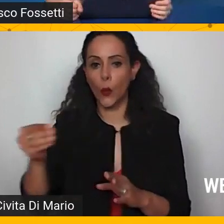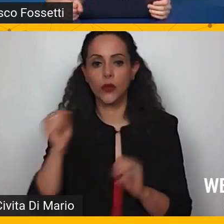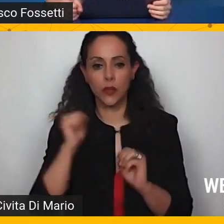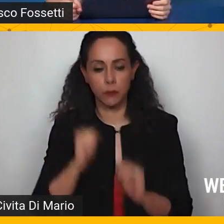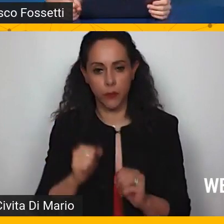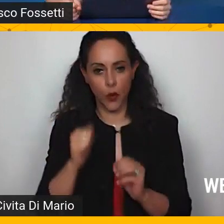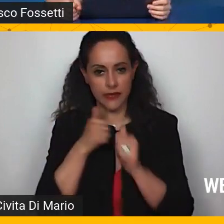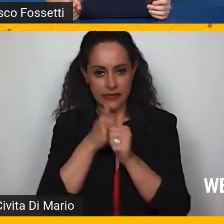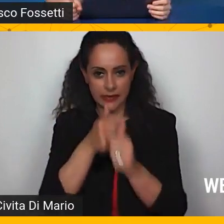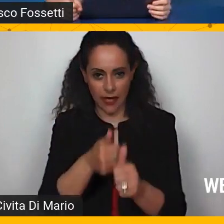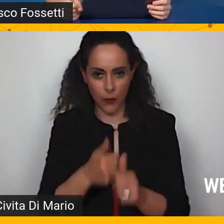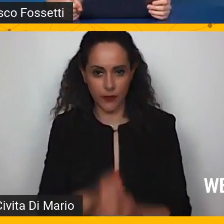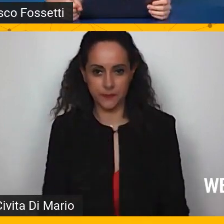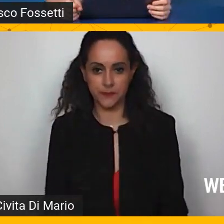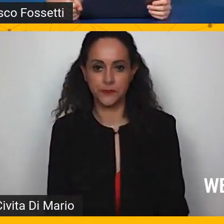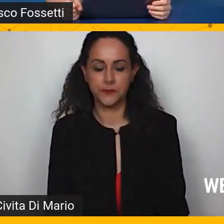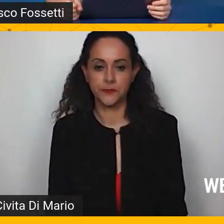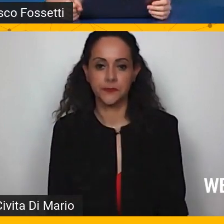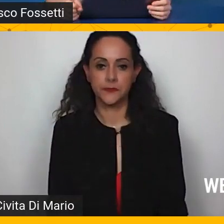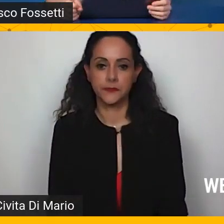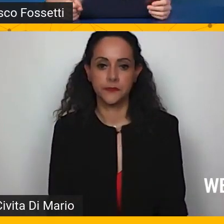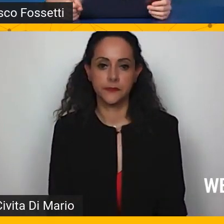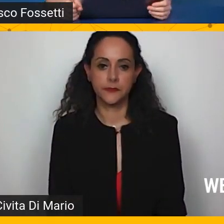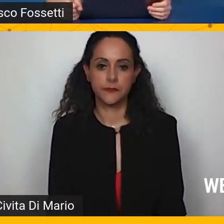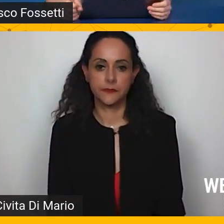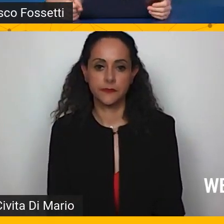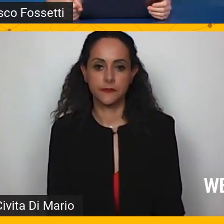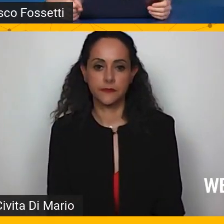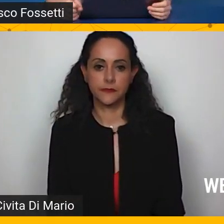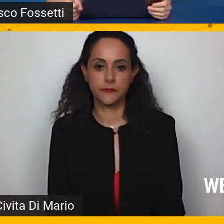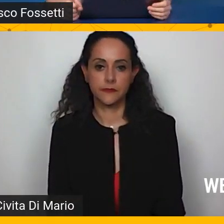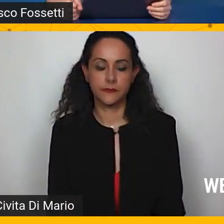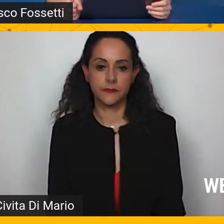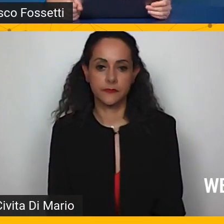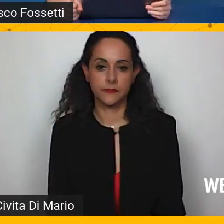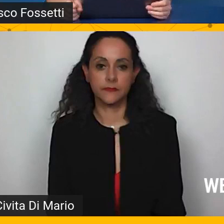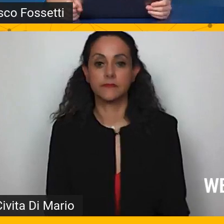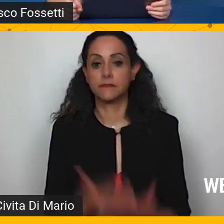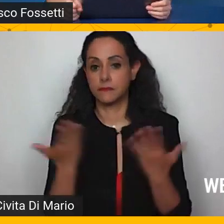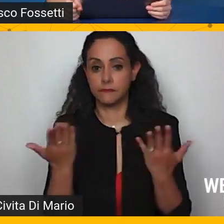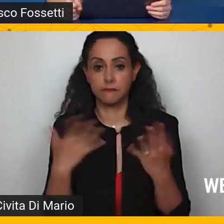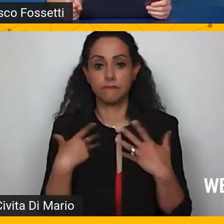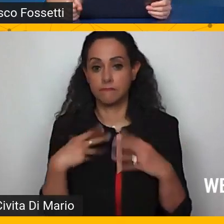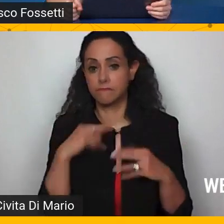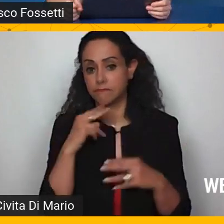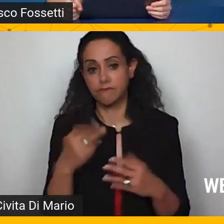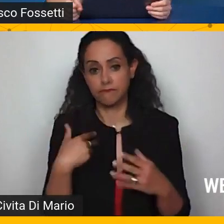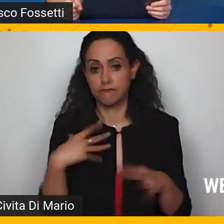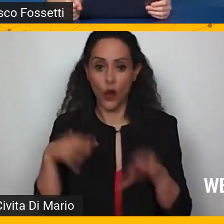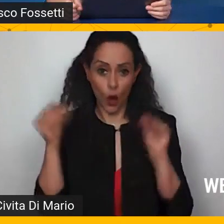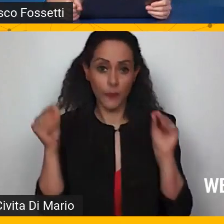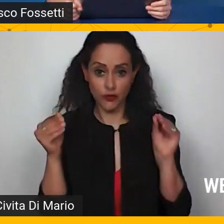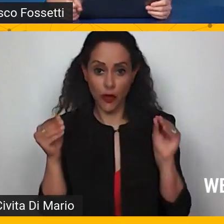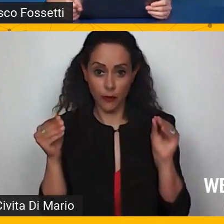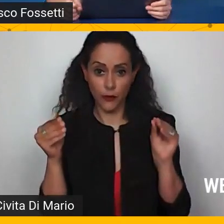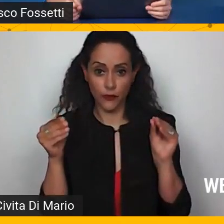seguire più agevolmente ehm